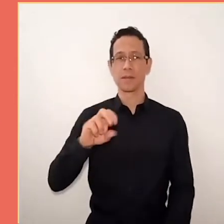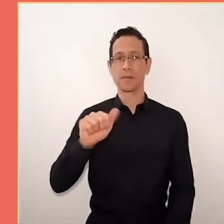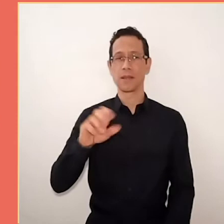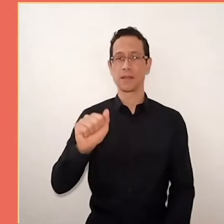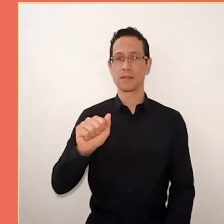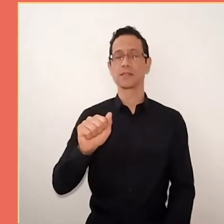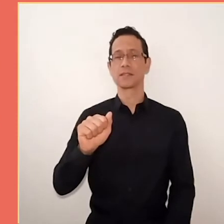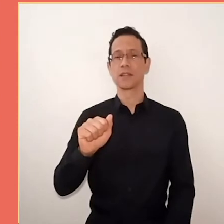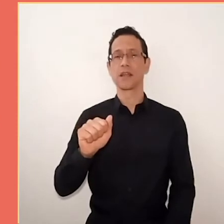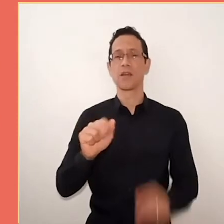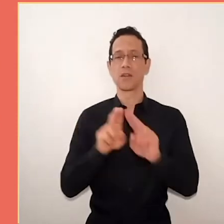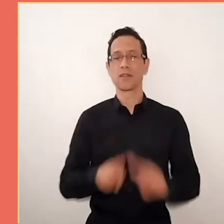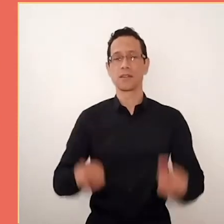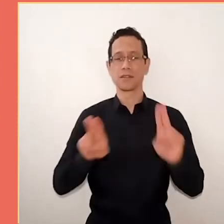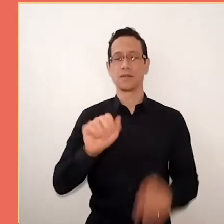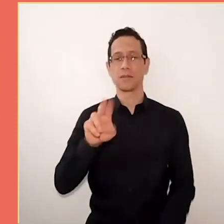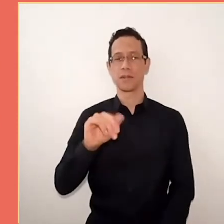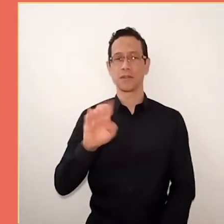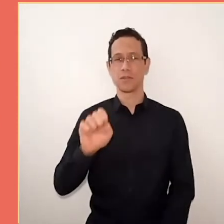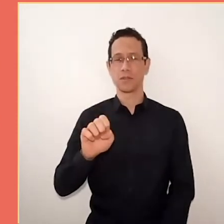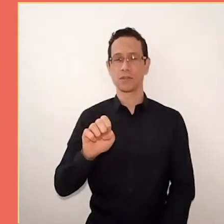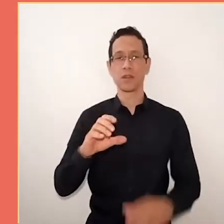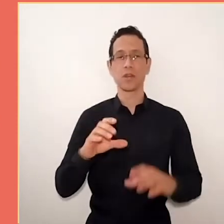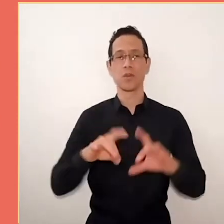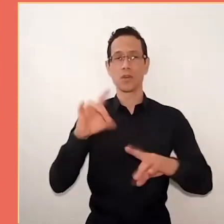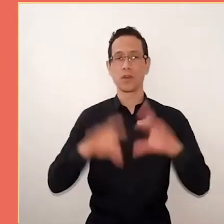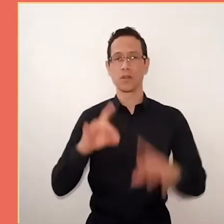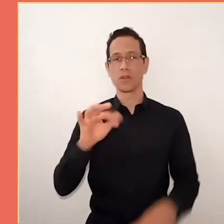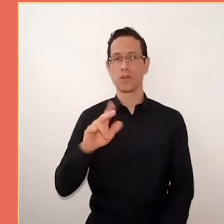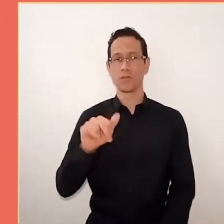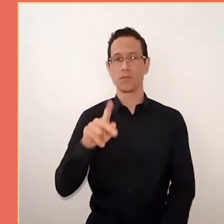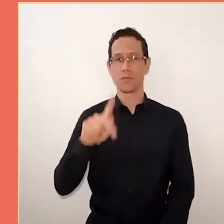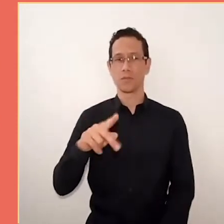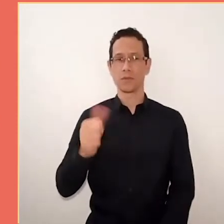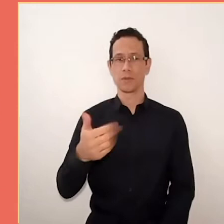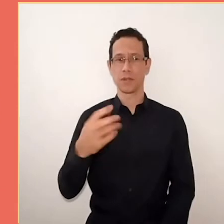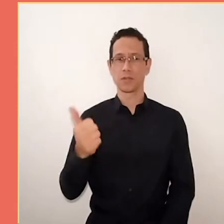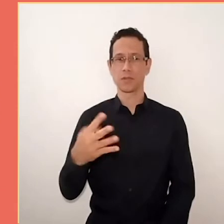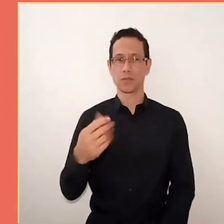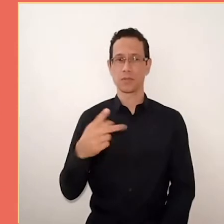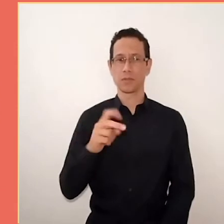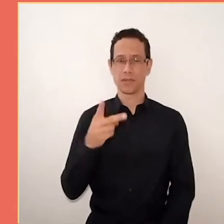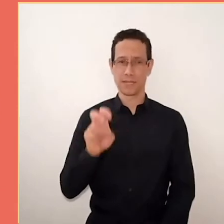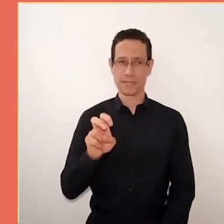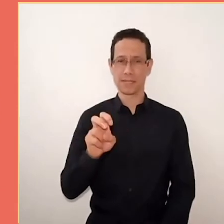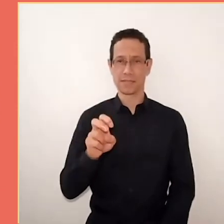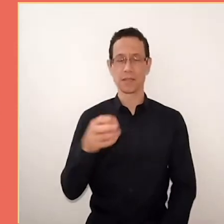Curadora da FLUPP Parque 2014 /2105, membro do júri do Prêmio Hans Christian Andersen